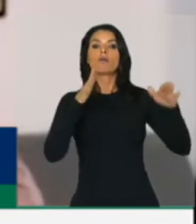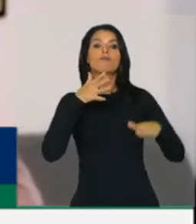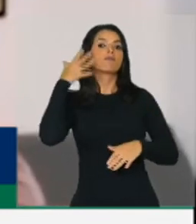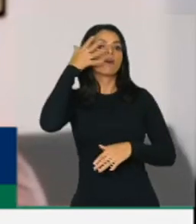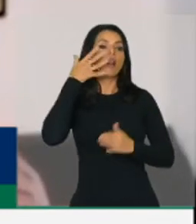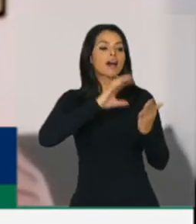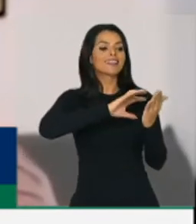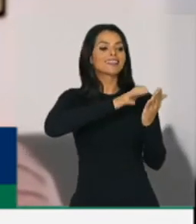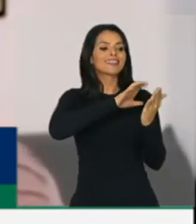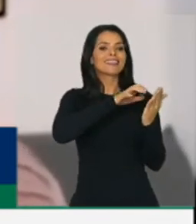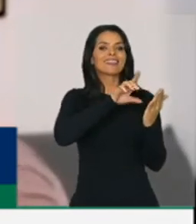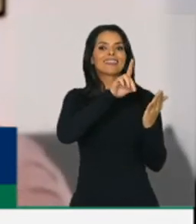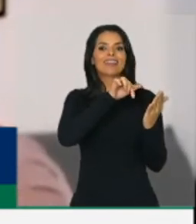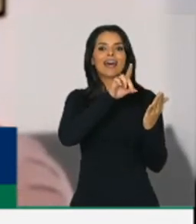PARECE UM TANTO QUANTO IMPORTANTE PARA O NOSSO DEBATE